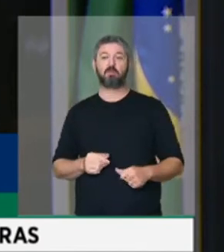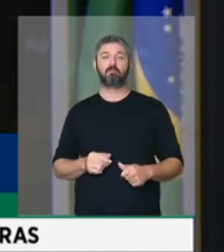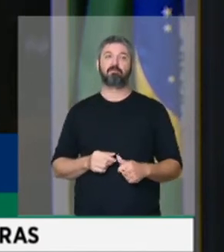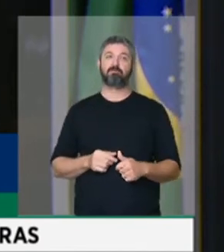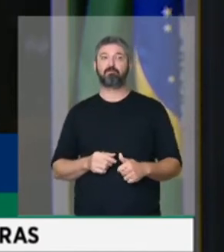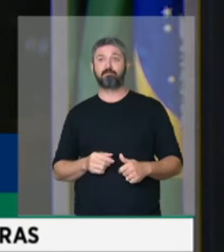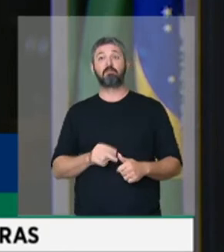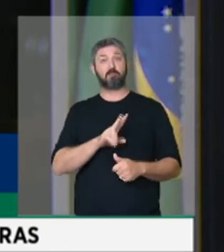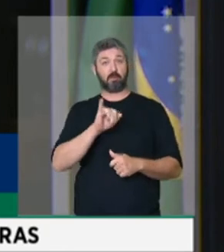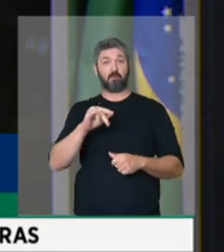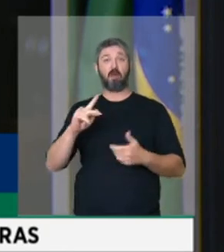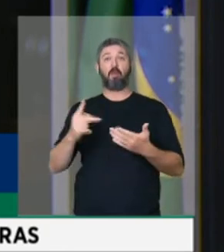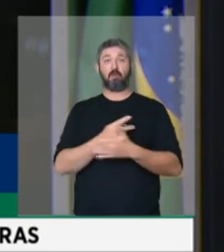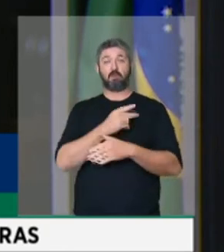AQUI NOS COMPROMETENDO A